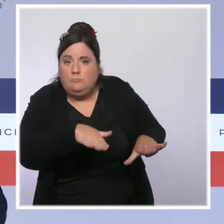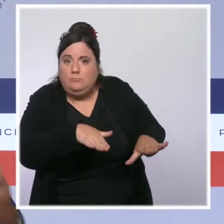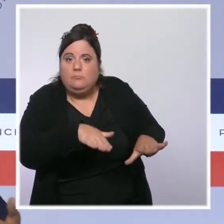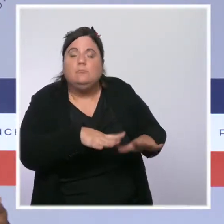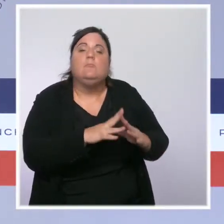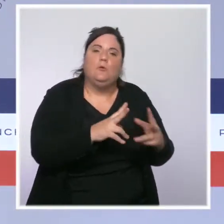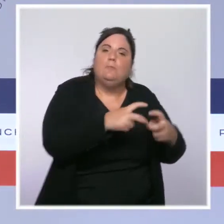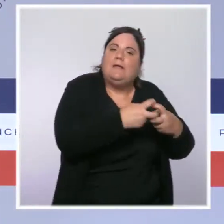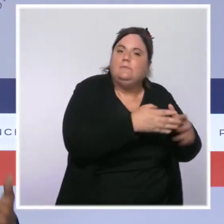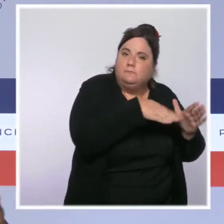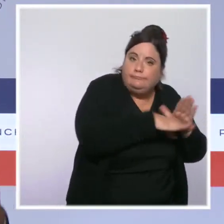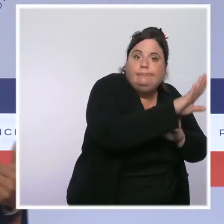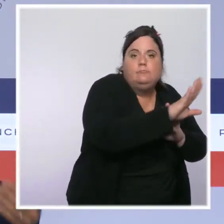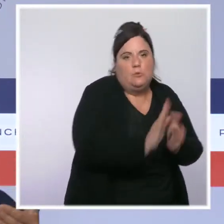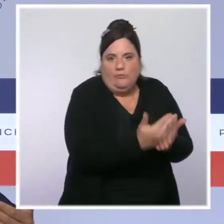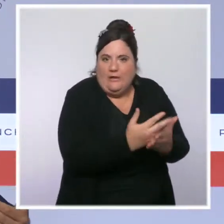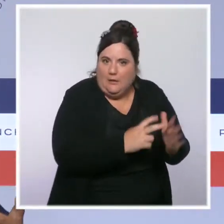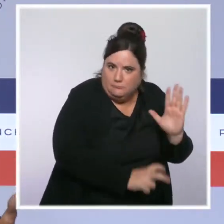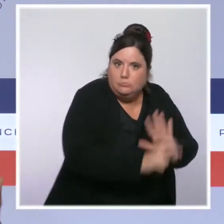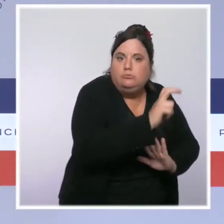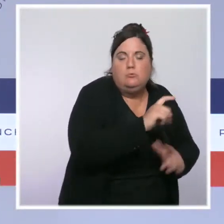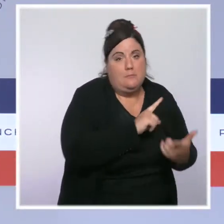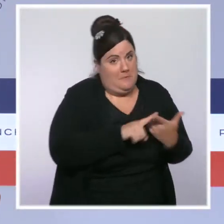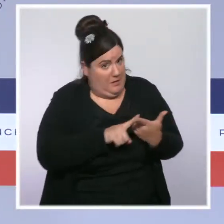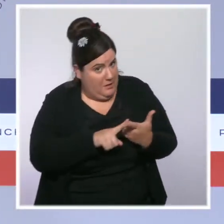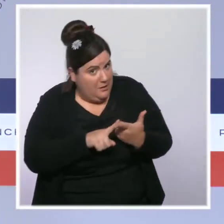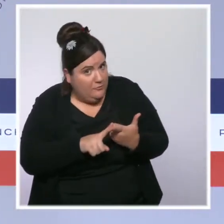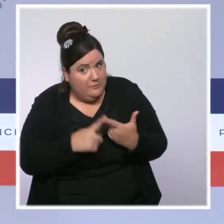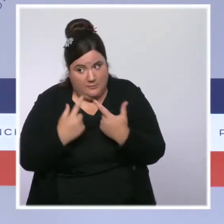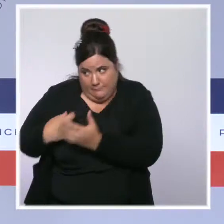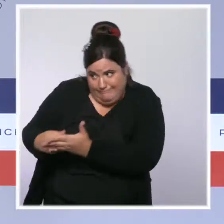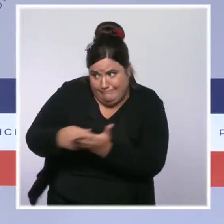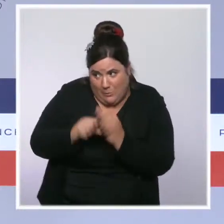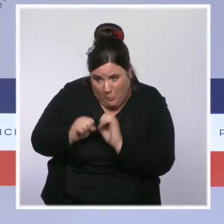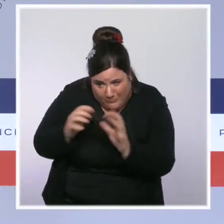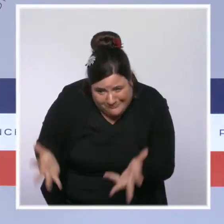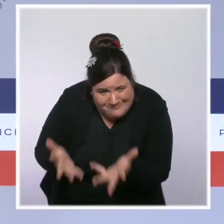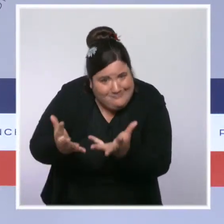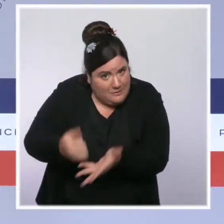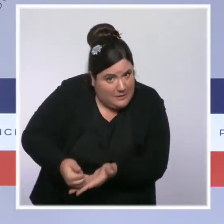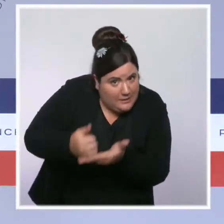mais aussi avec des mesures de soutien au pouvoir d'achat. Les mesures que j'évoquais tout à l'heure pour une personne au SMIC,